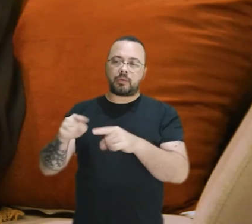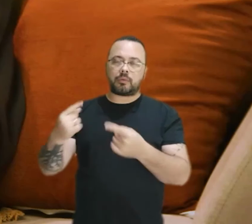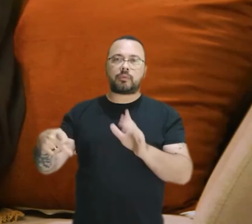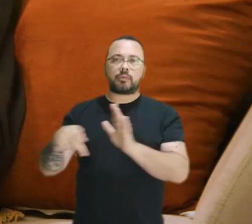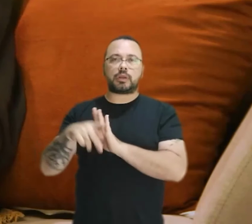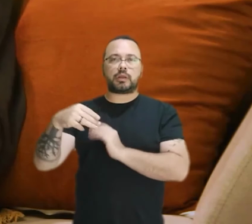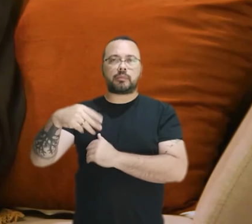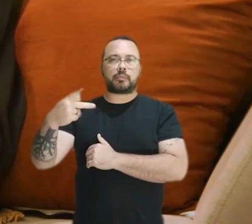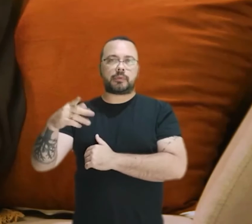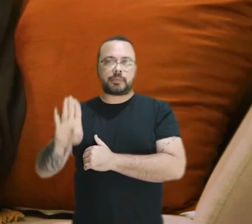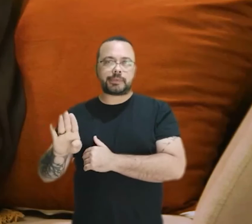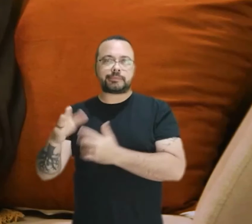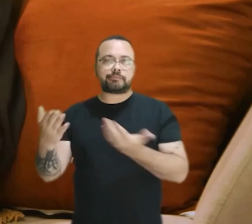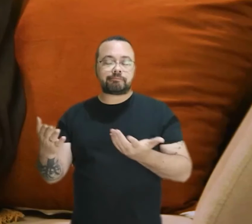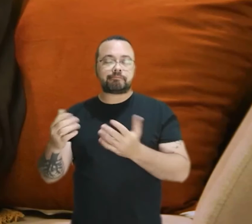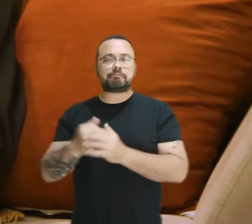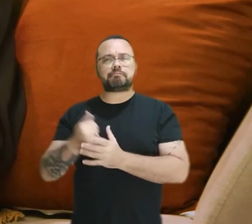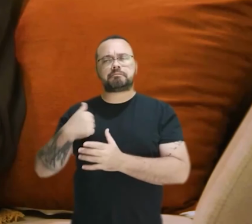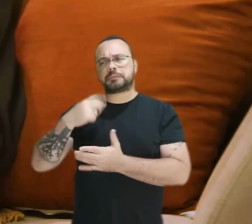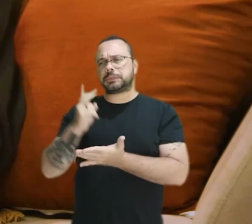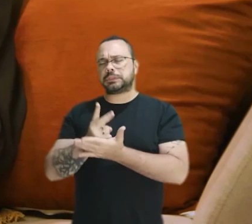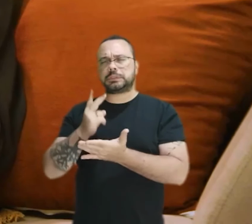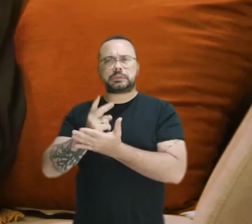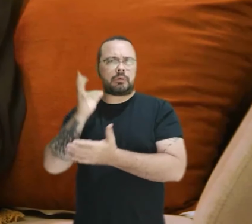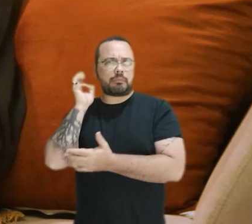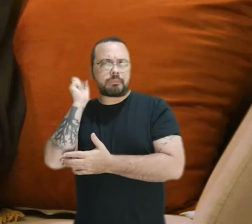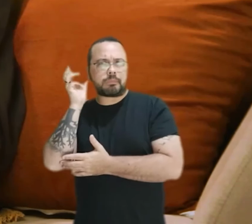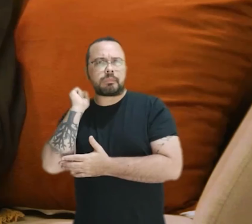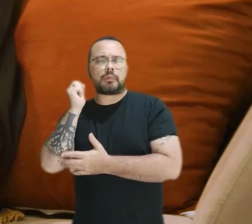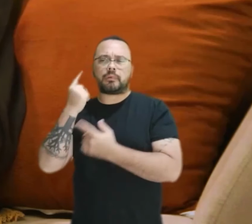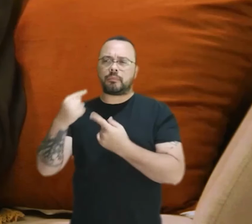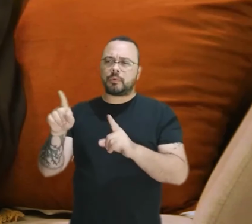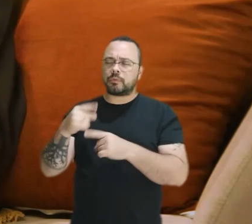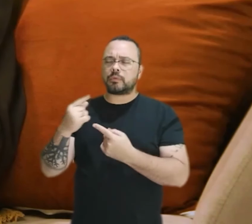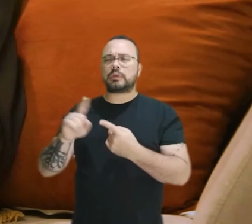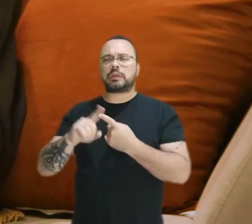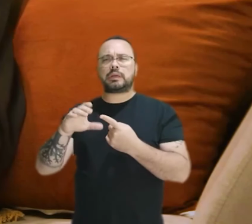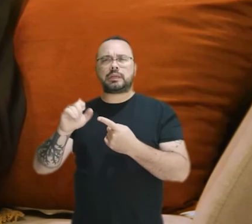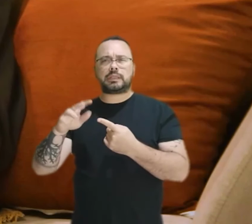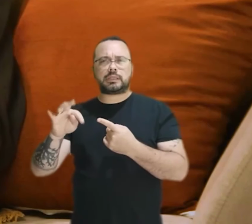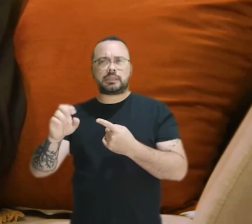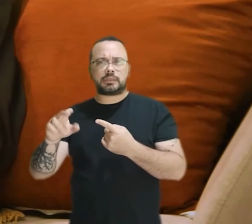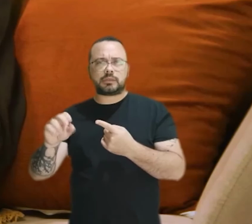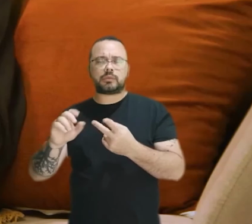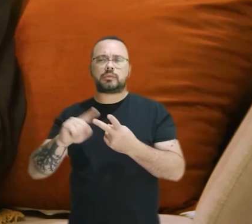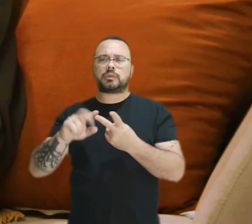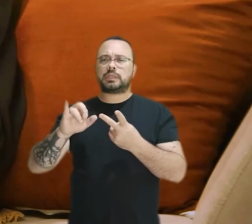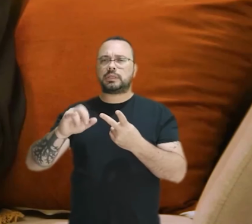né? Então, sempre escutei, desde criança, muito Caetano, Gilberto Gil, Rita Lee,